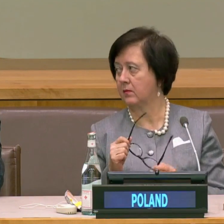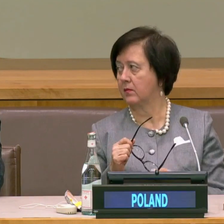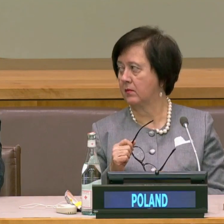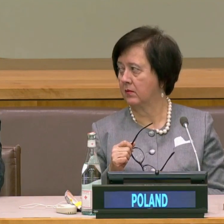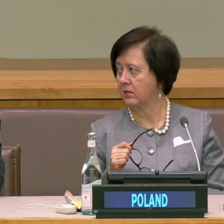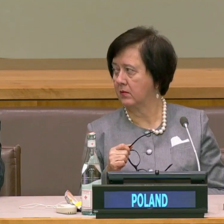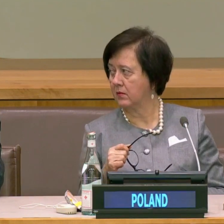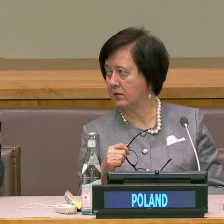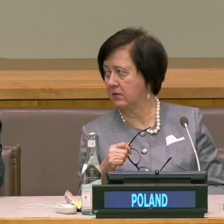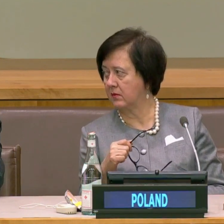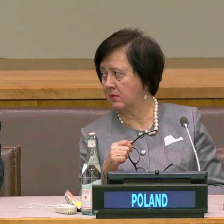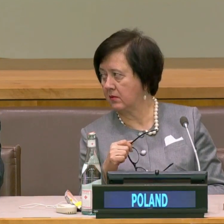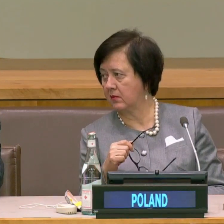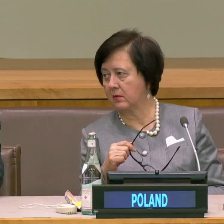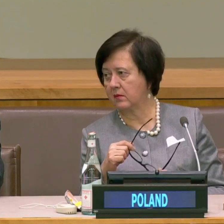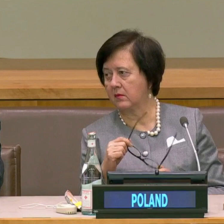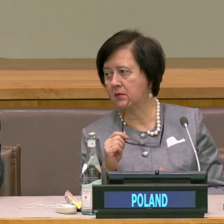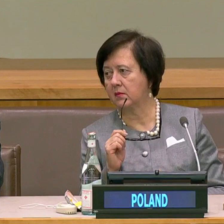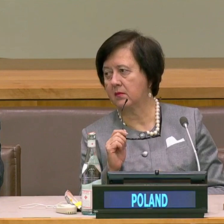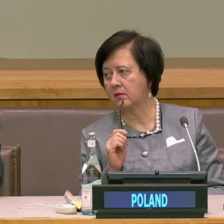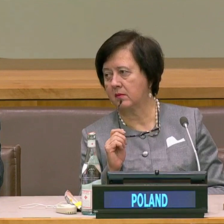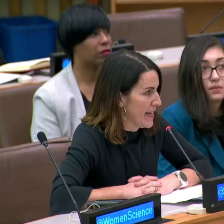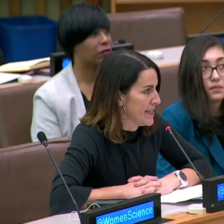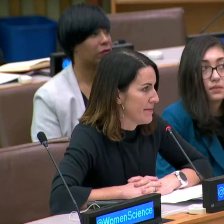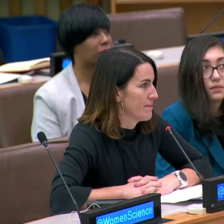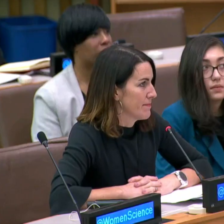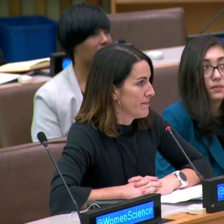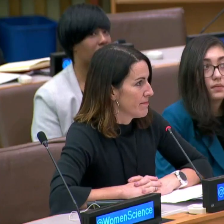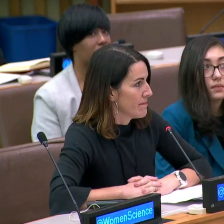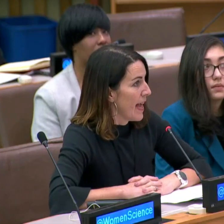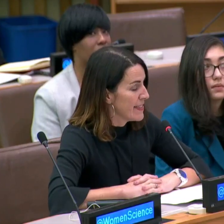impidiendo que las personas sordas entren en las carreras de STEM. No